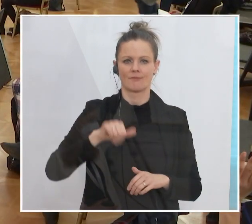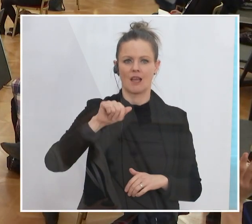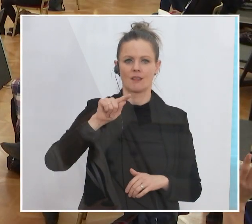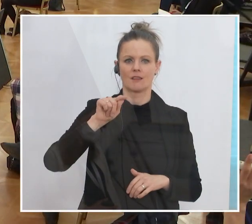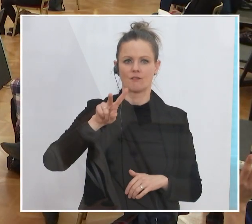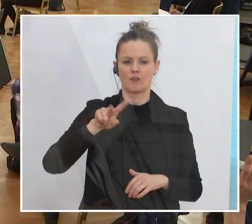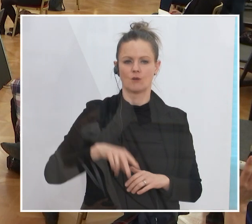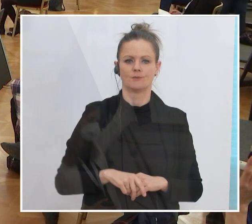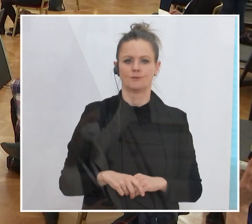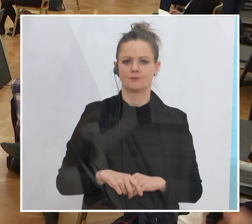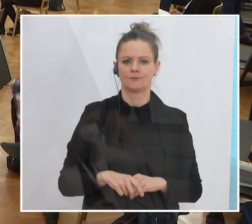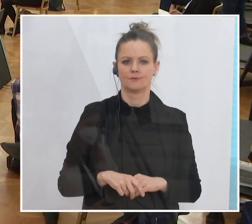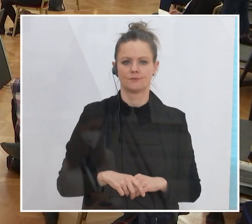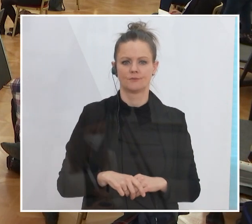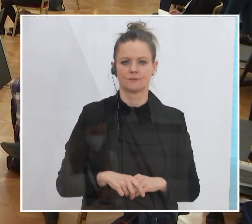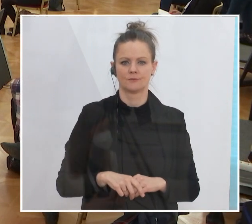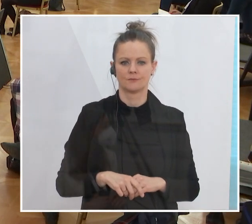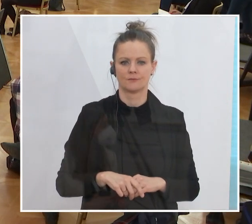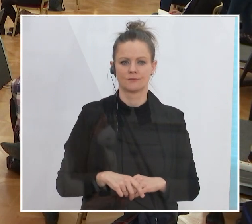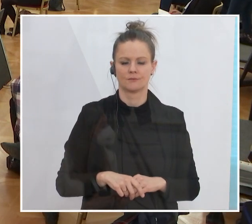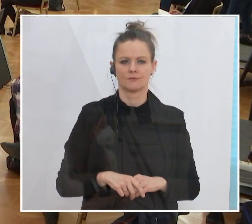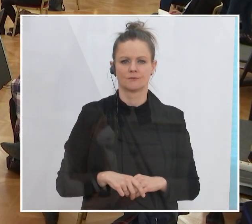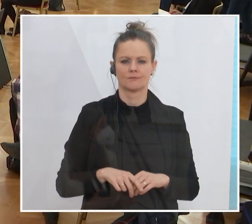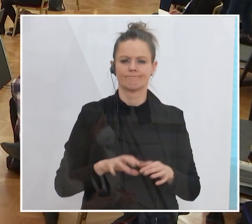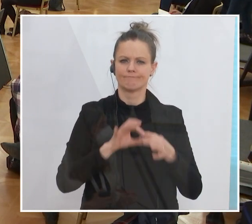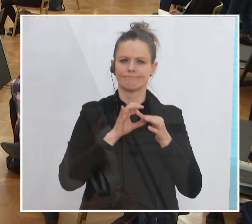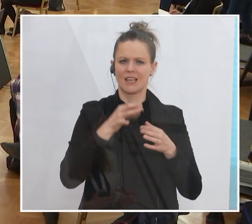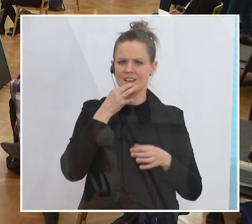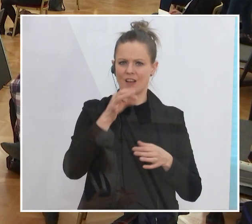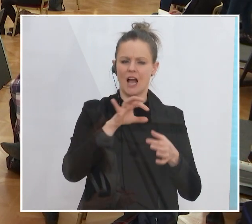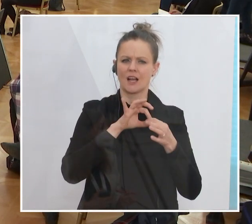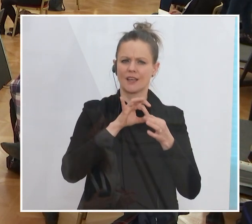Ich hätte auch eine Frage, auch anlässlich dieses Unterstützungspakets,